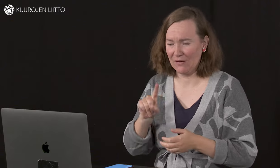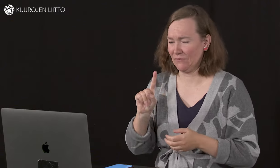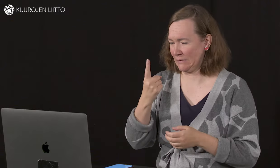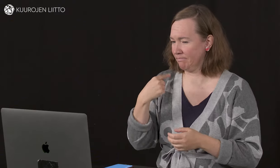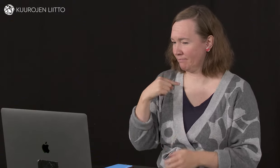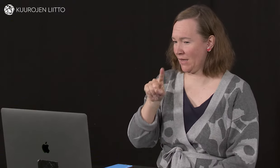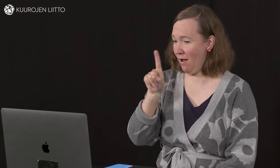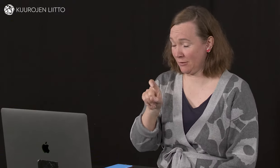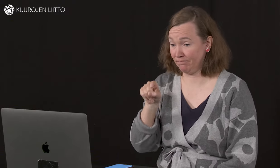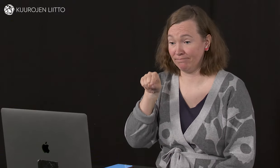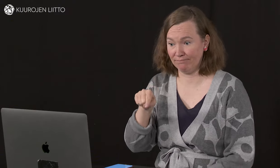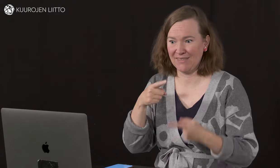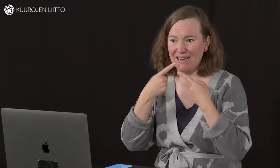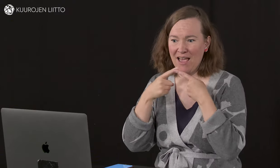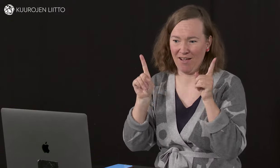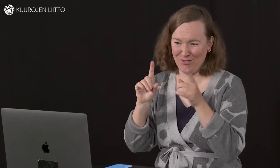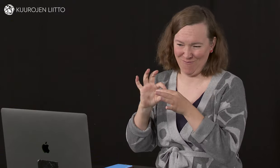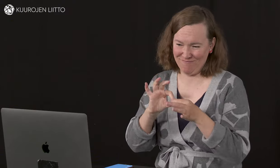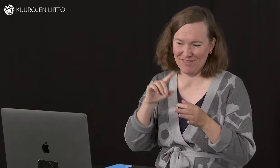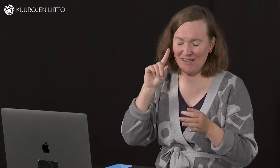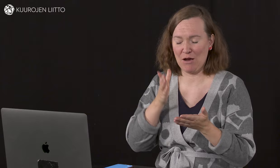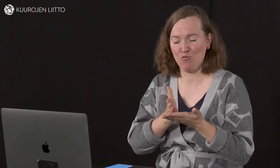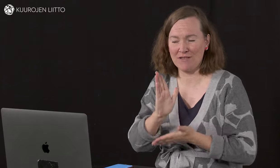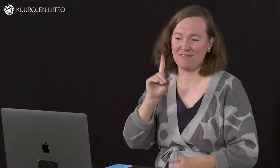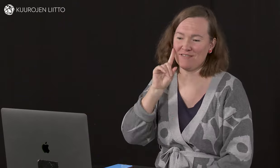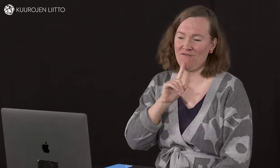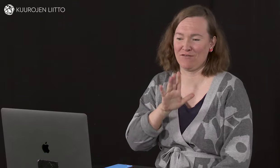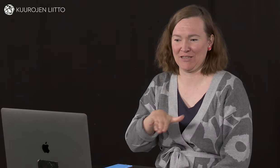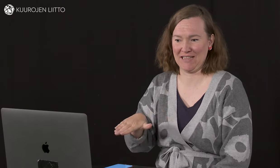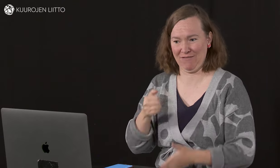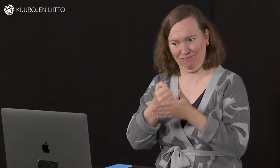Ensimmäinen kysymys koskee kuurojen lasten oikeuksien julkilausumaa.